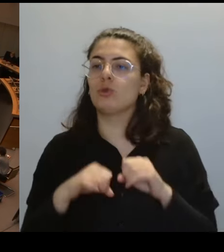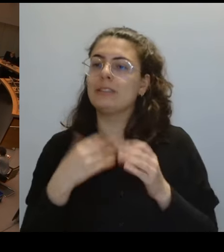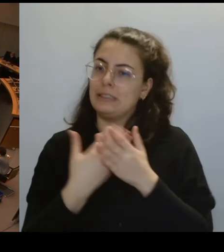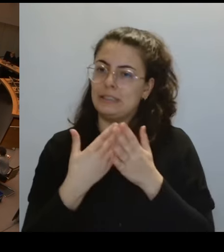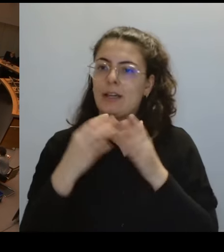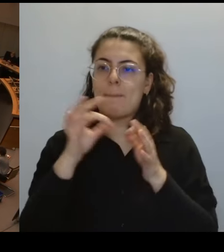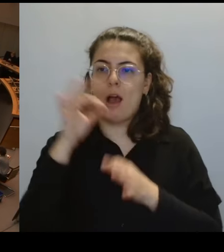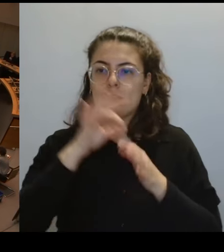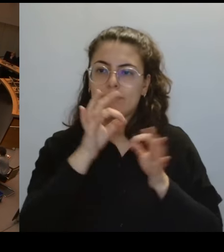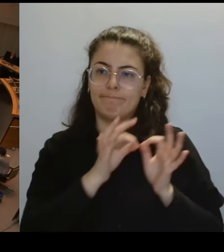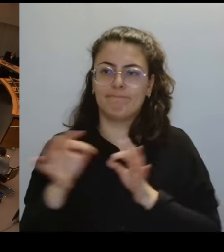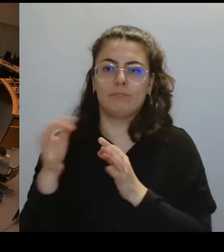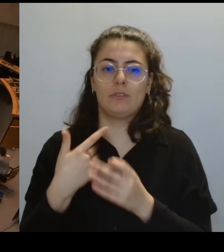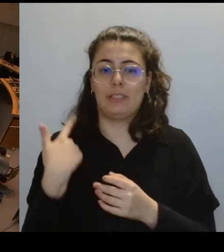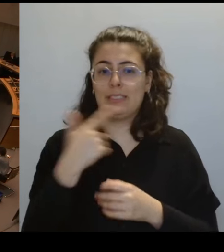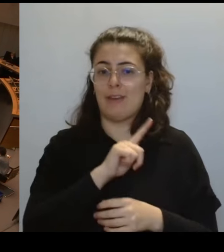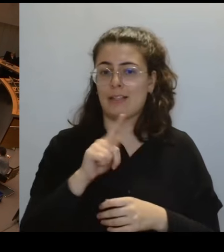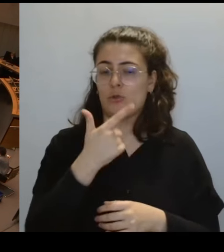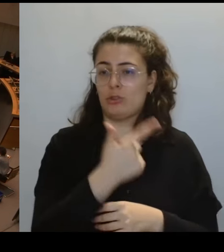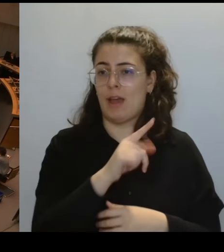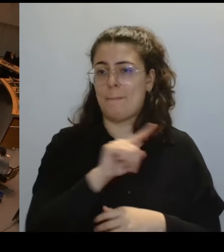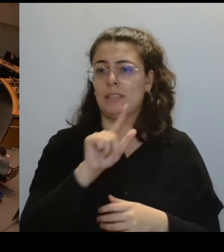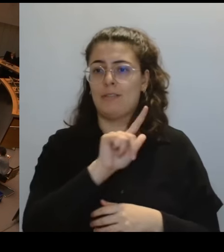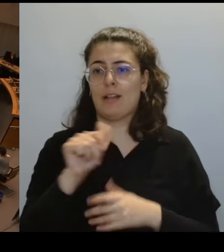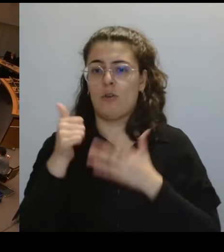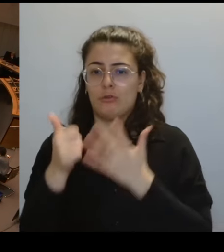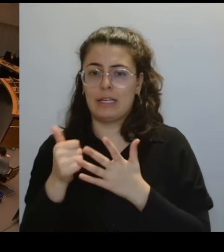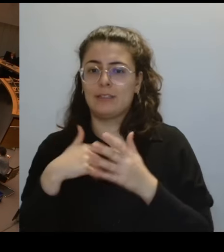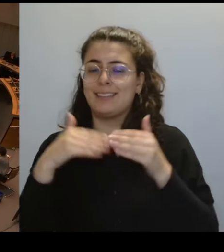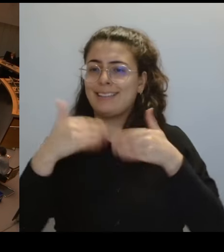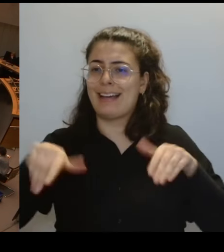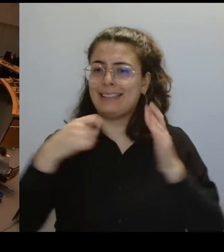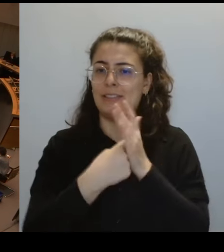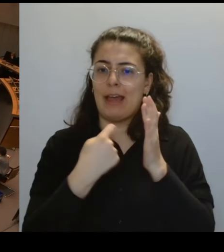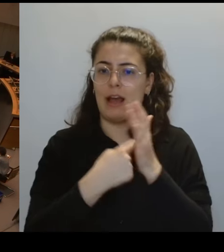die Grenzwerte in allen größeren Straßen überschritten wurden.